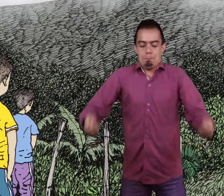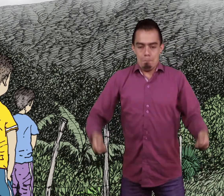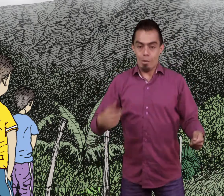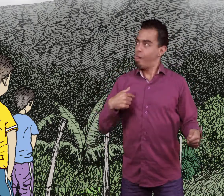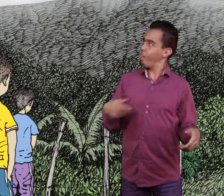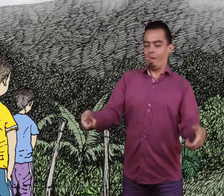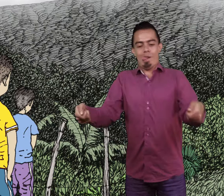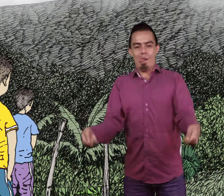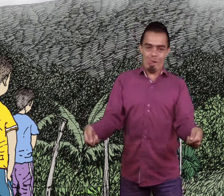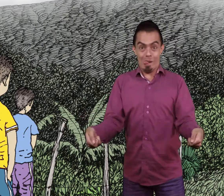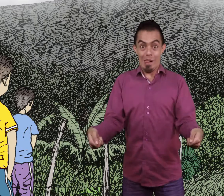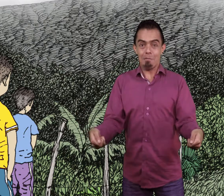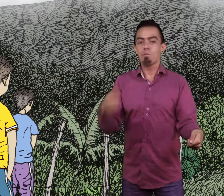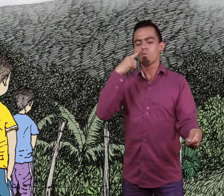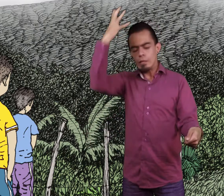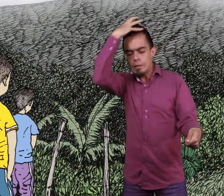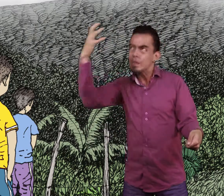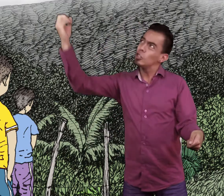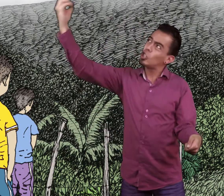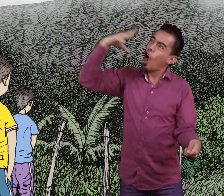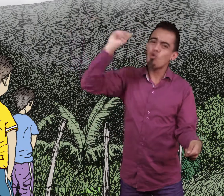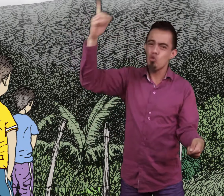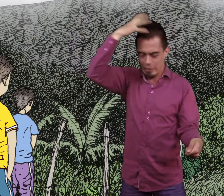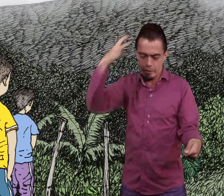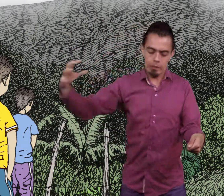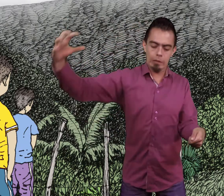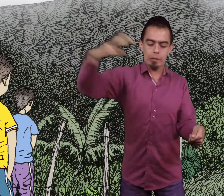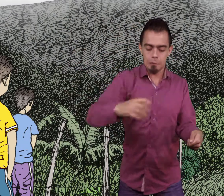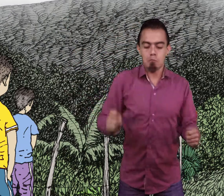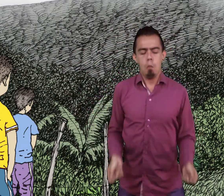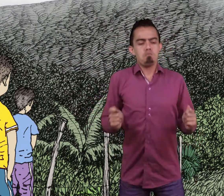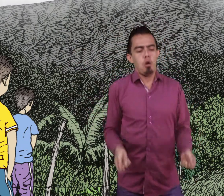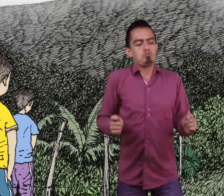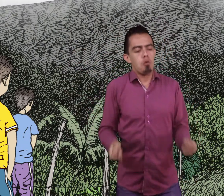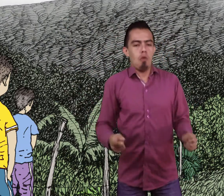y, mientras íbamos a casa, me preguntaba cómo iba la escuela.